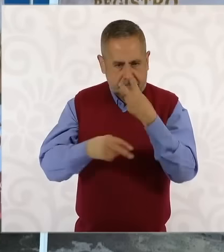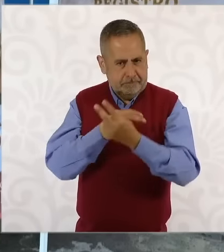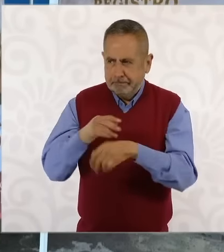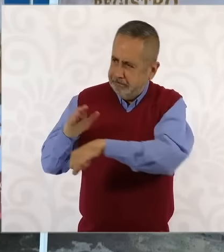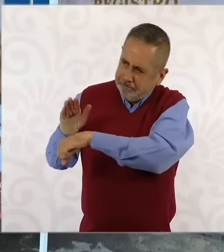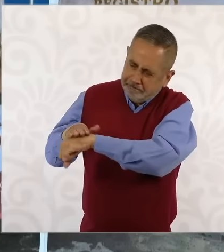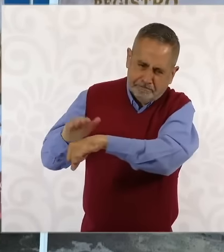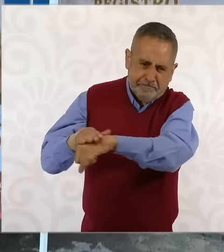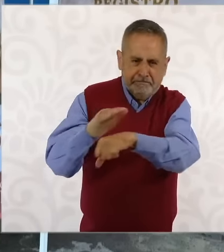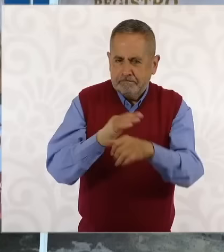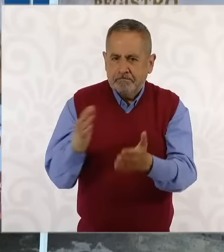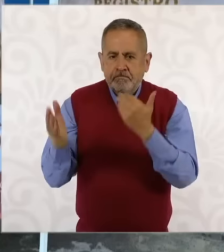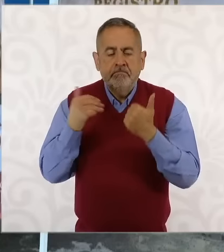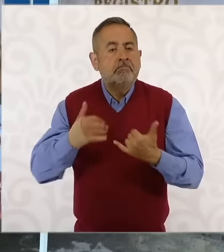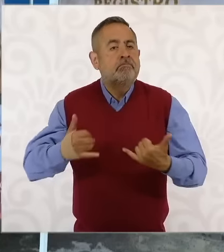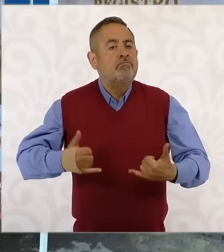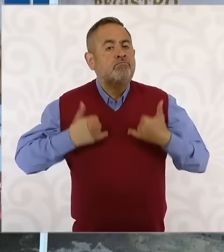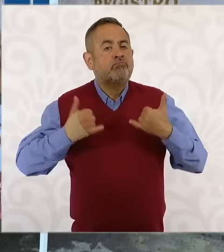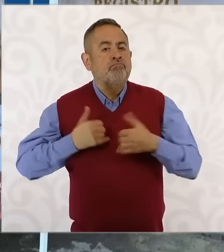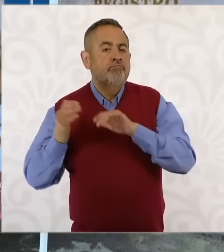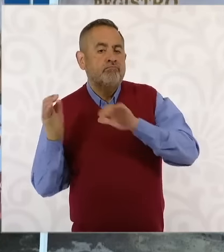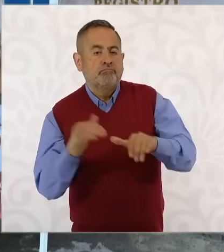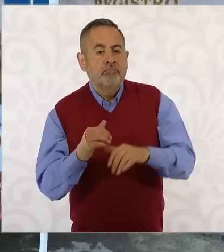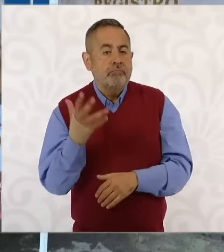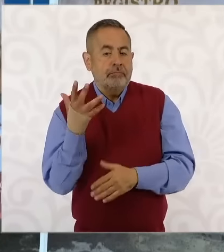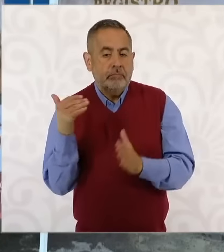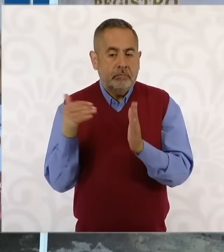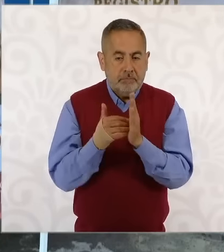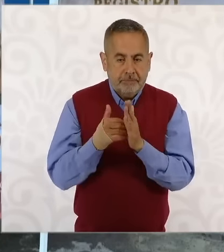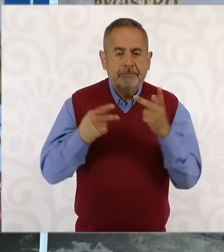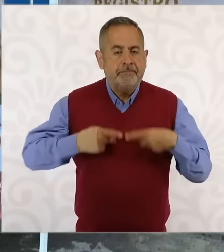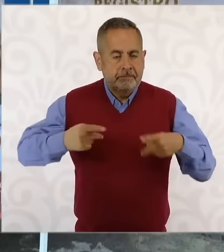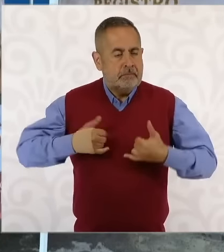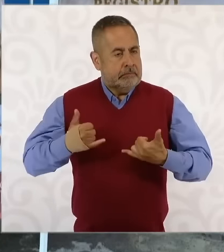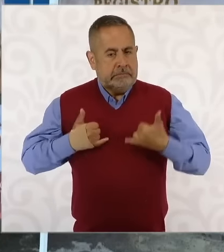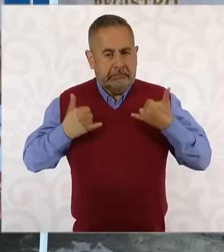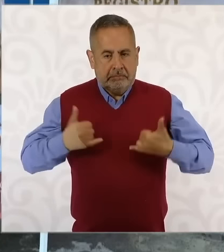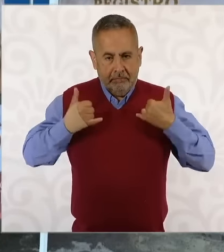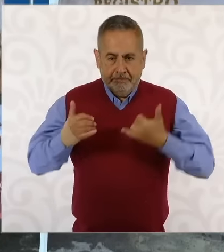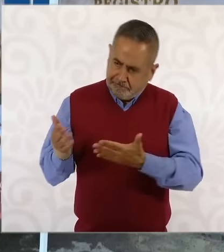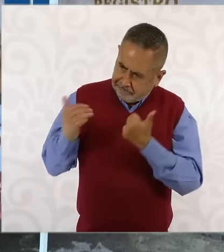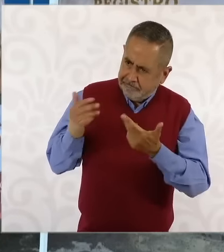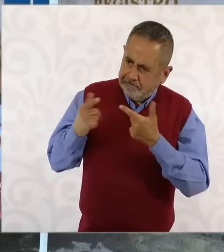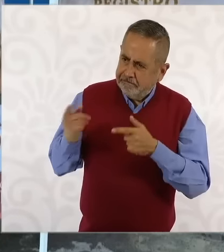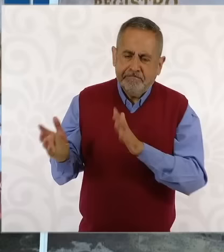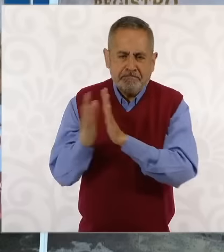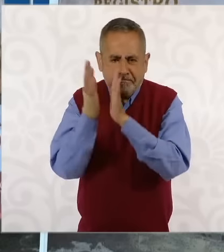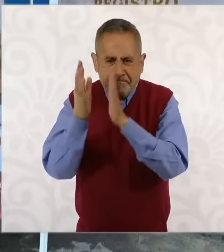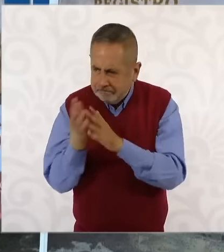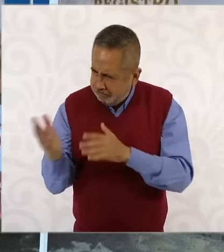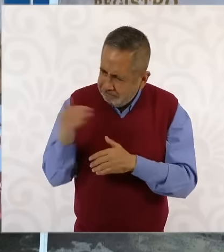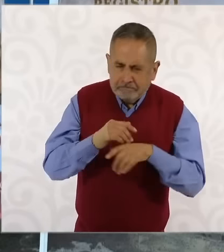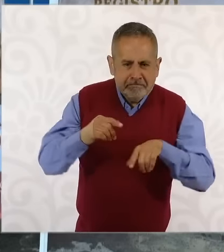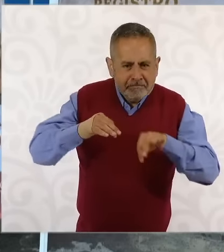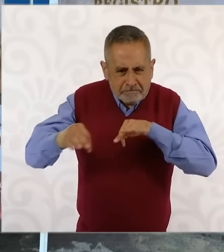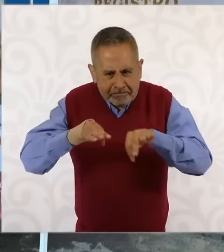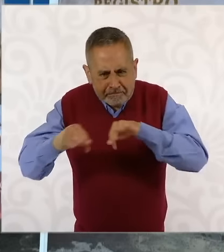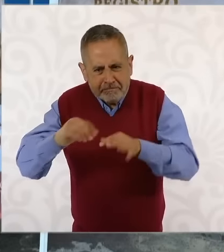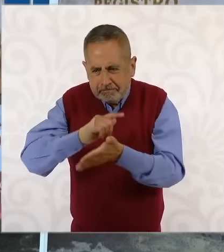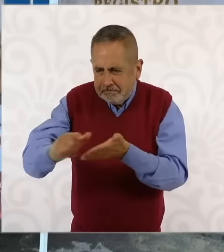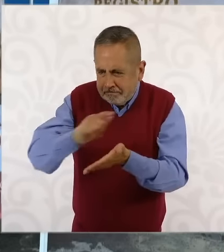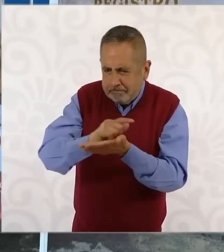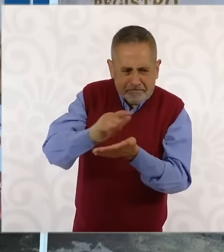a registrar 5,000 jóvenes eh para que participen también en las brigadas de limpieza tanto en Pozar